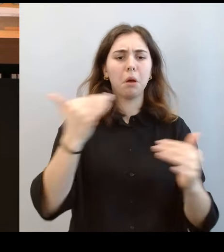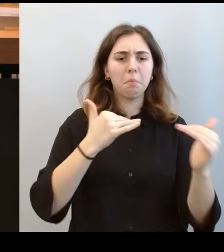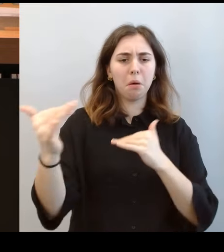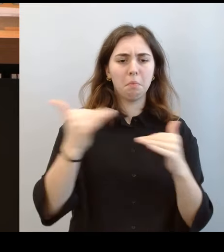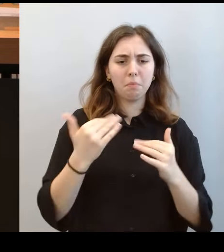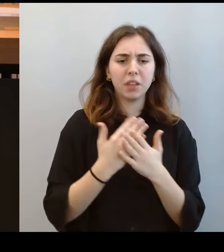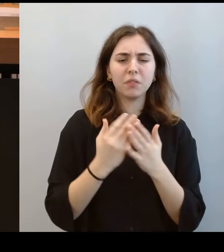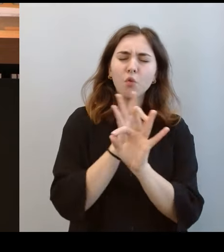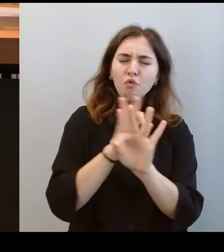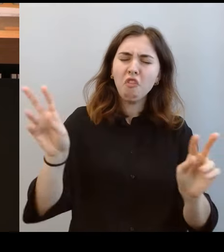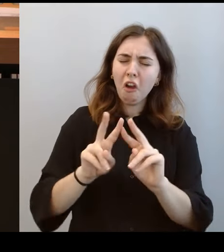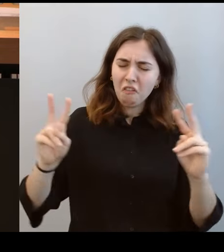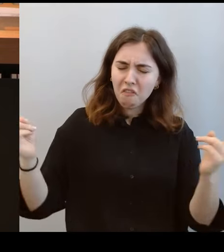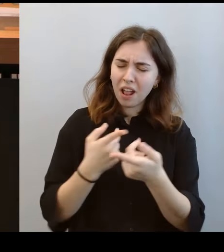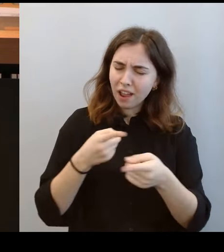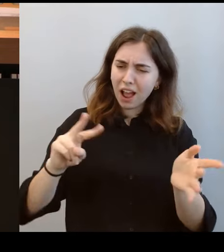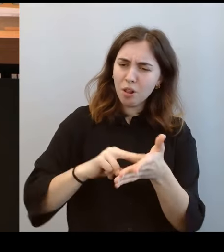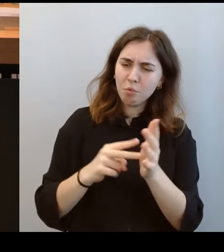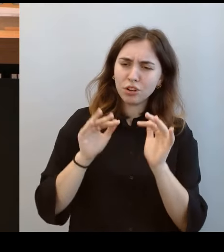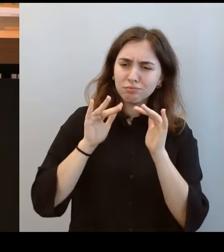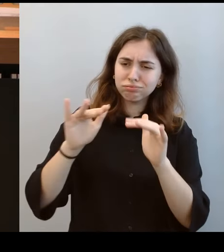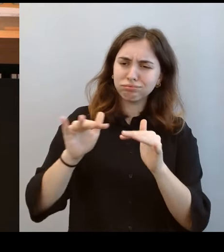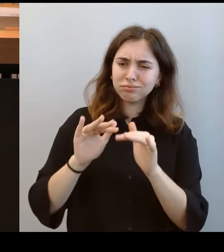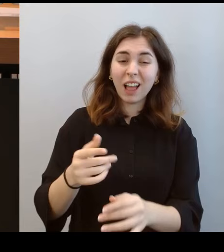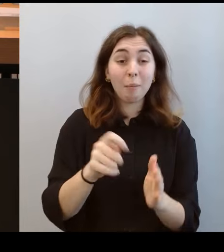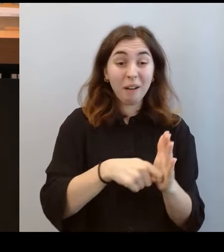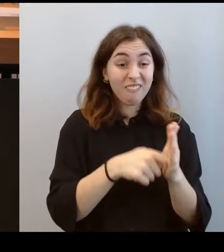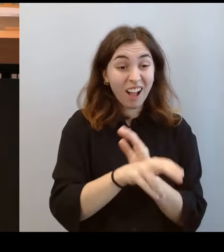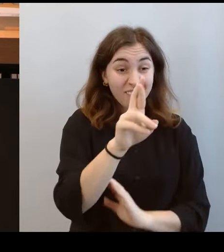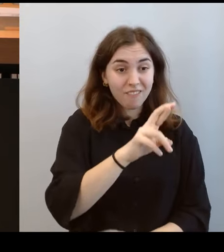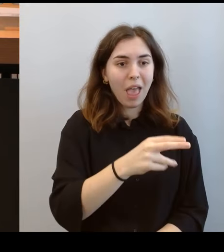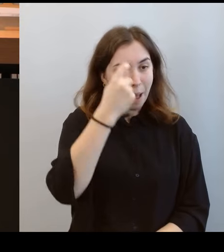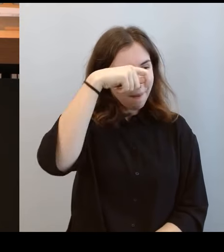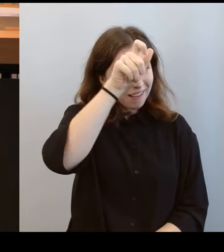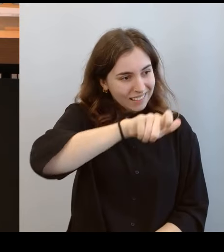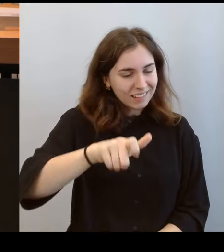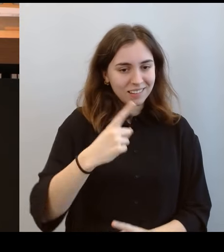gewählt wurden, um Berliner zu vertreten. Und für Berliner Politik zu machen.